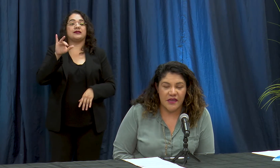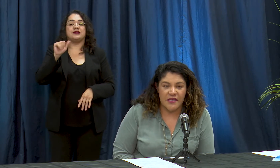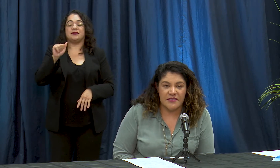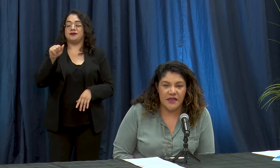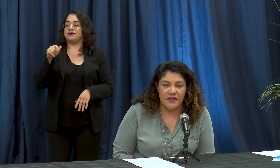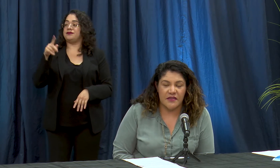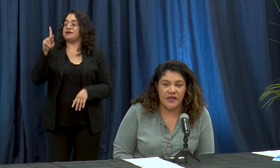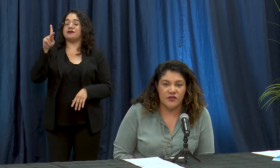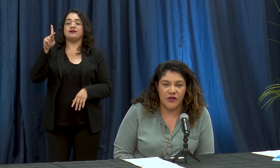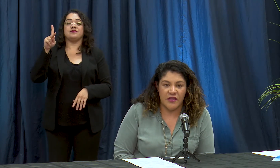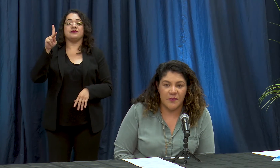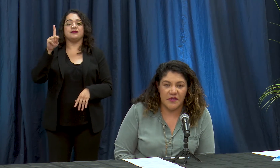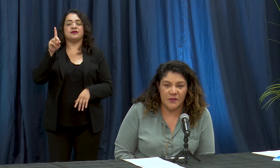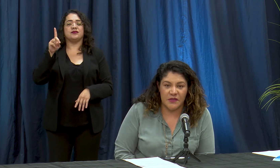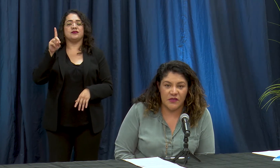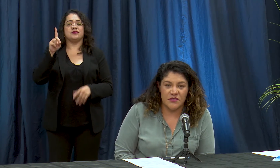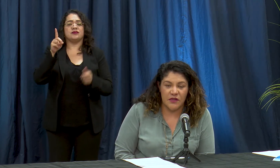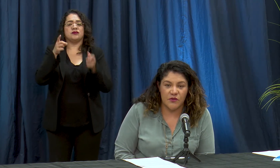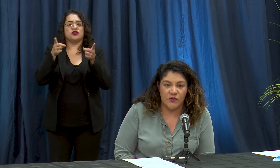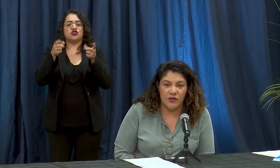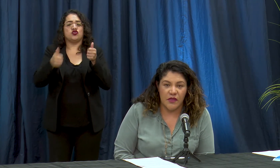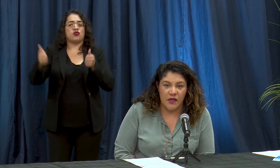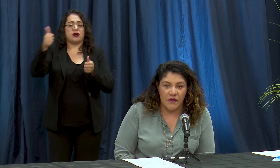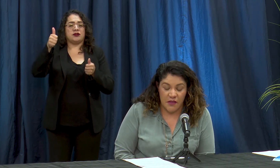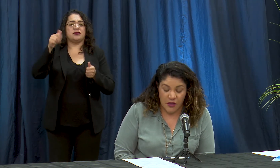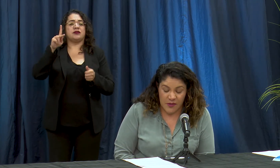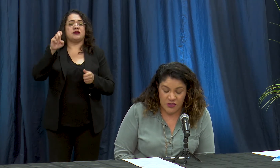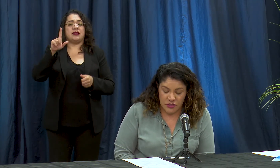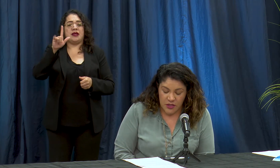today is a direct order than Departamento de salud the long beach